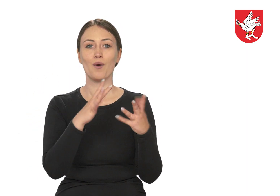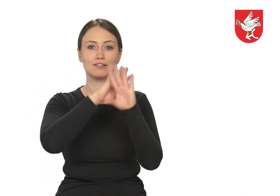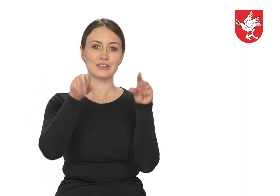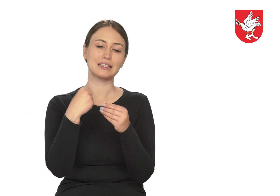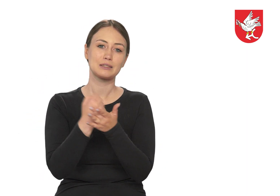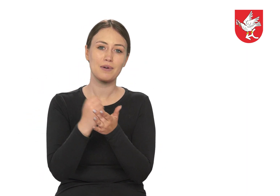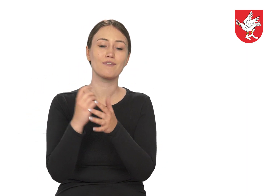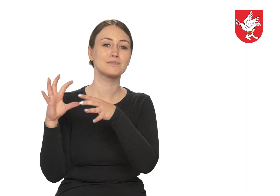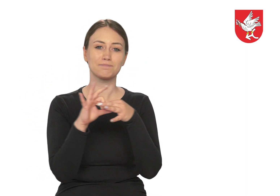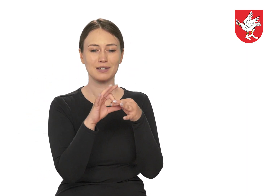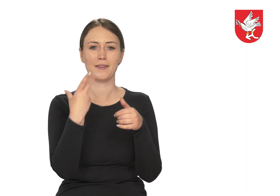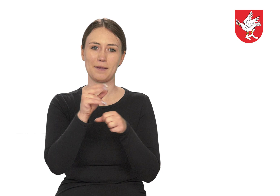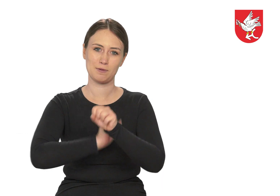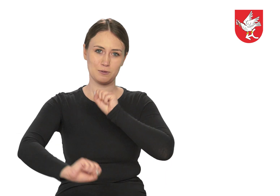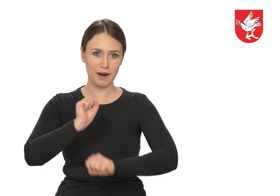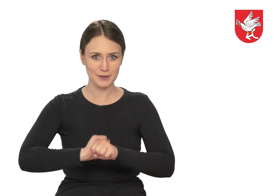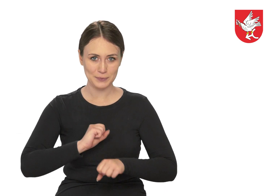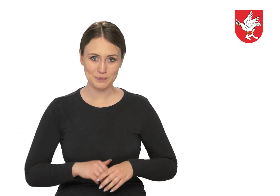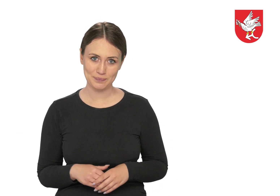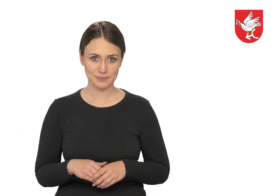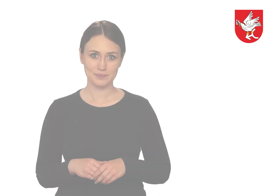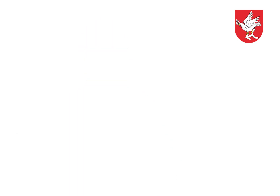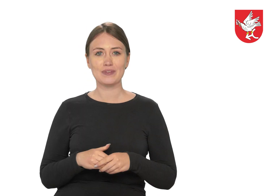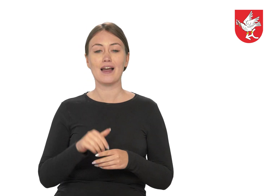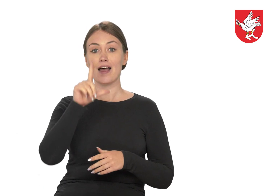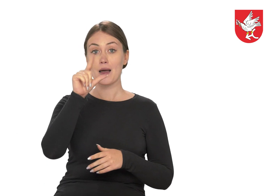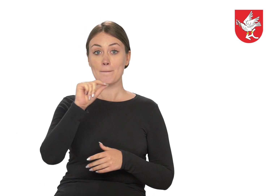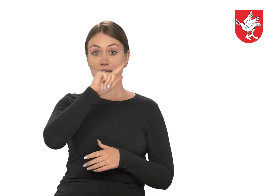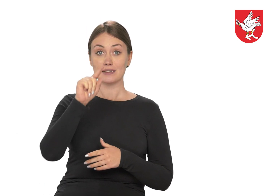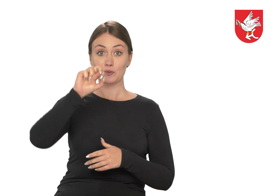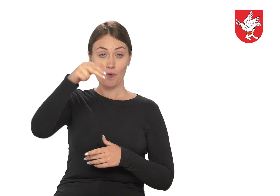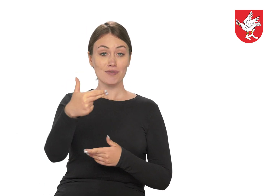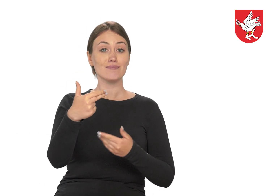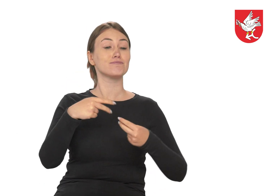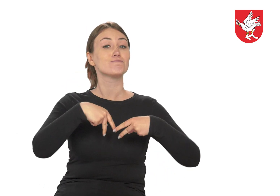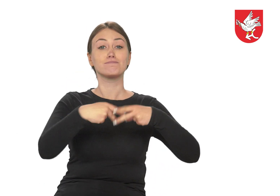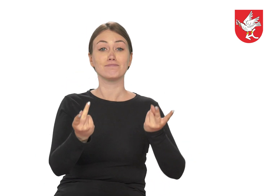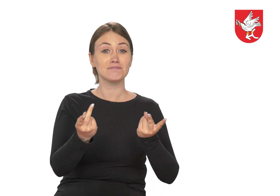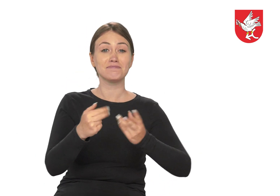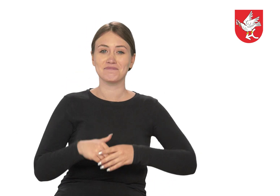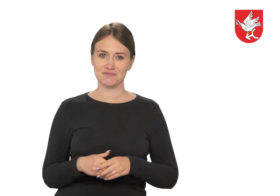załatwisz sprawy związane z niepełnosprawnością. W PZON wydajemy: